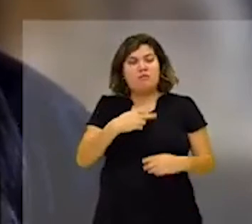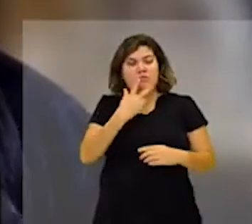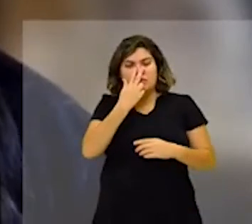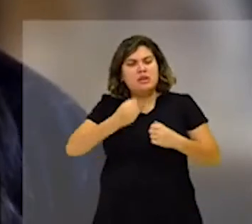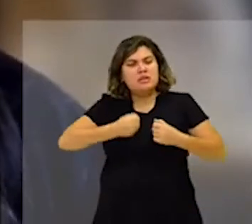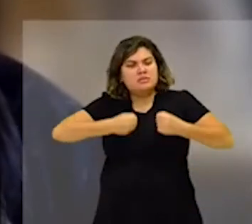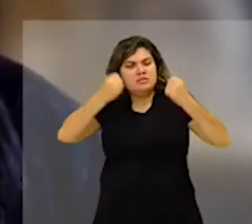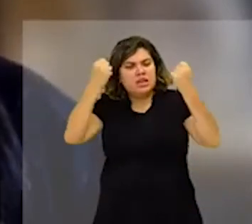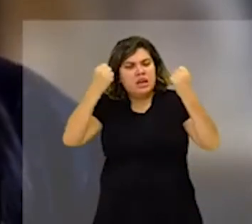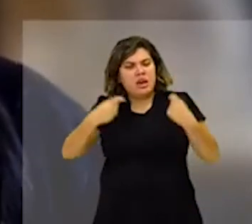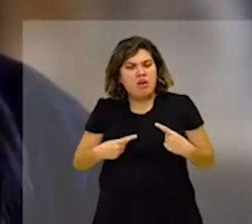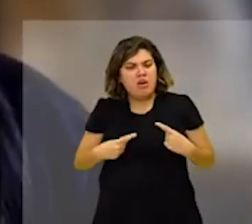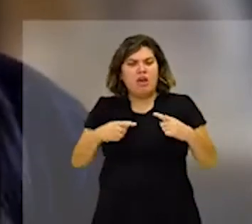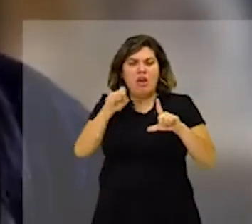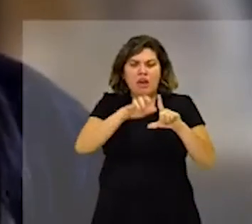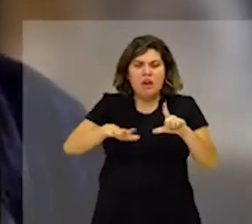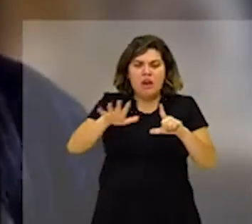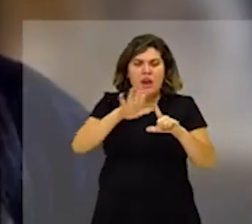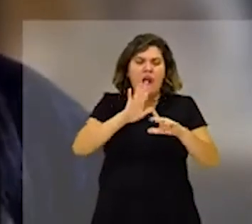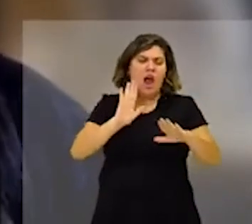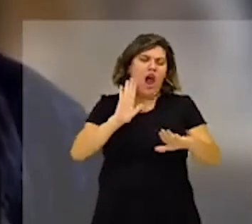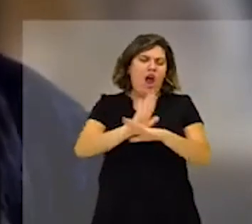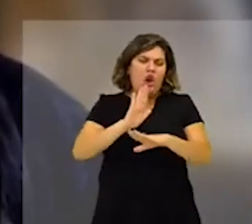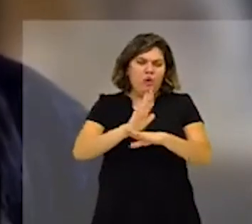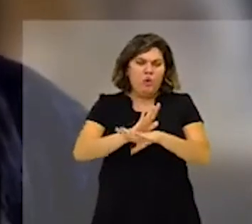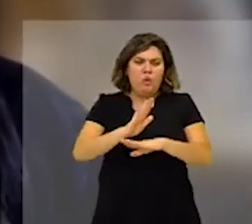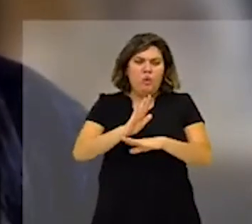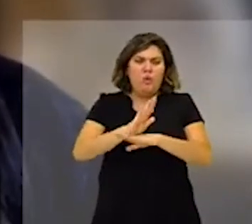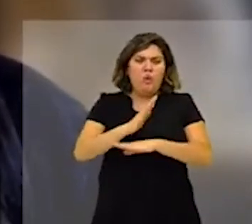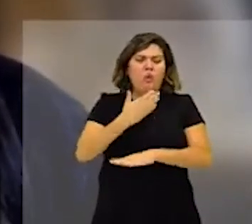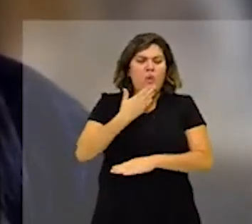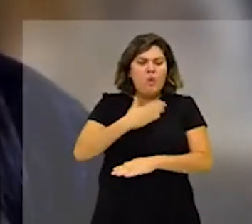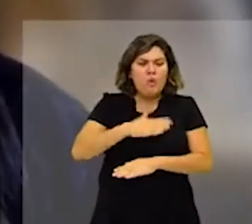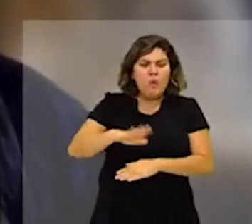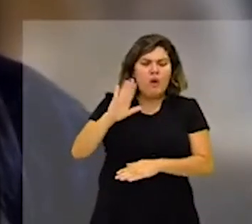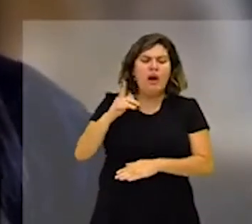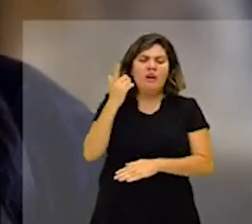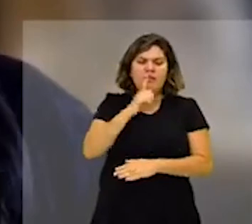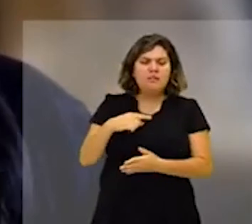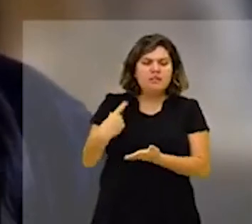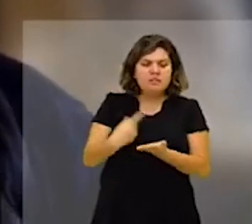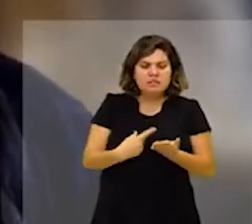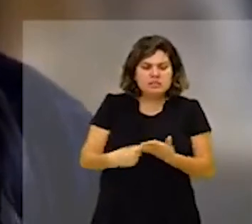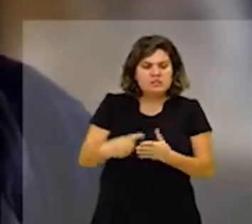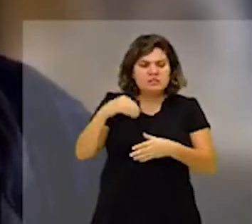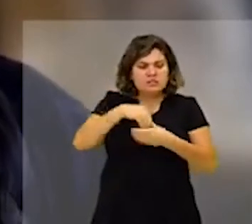a plataforma ajudou muito as candidaturas a abrigar em dentro dos seus partidos dizendo